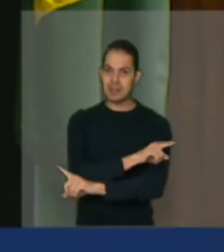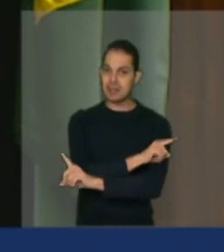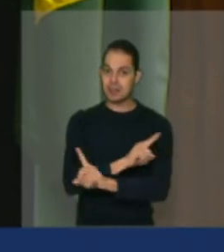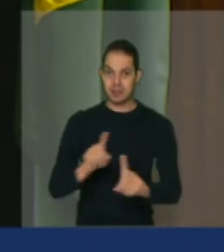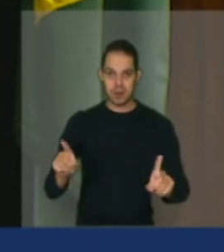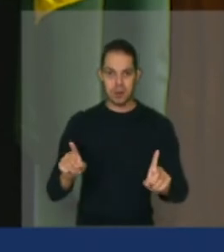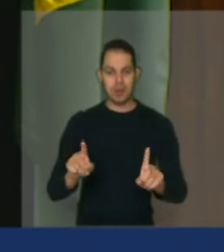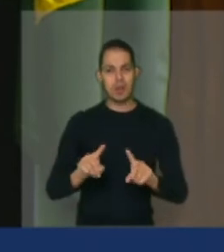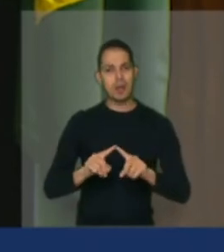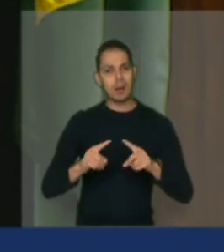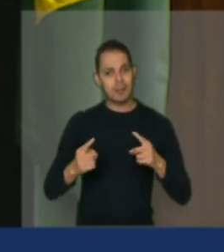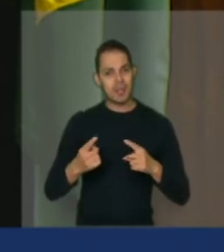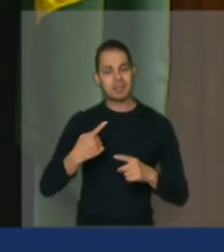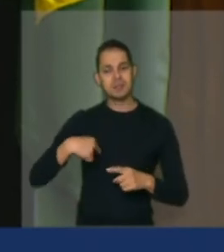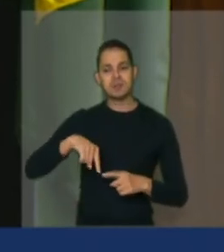REFORMA RACISTA NÃO. MAS ESPERAMOS QUE OS CINCO ITENS